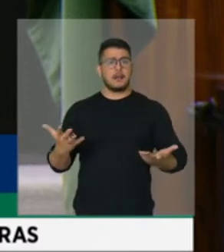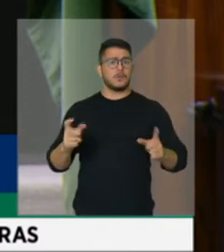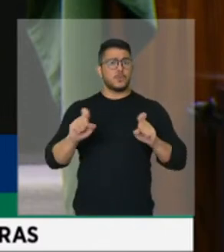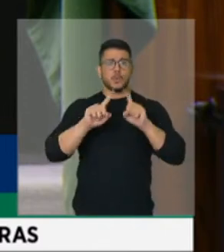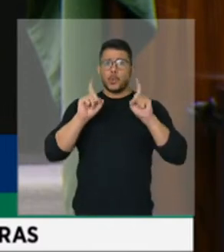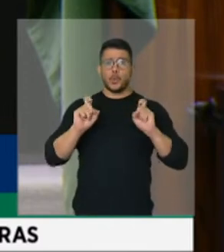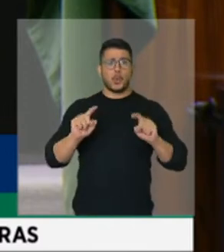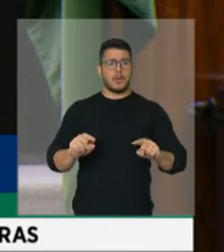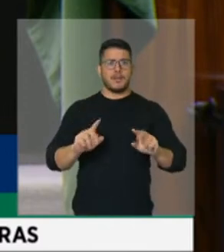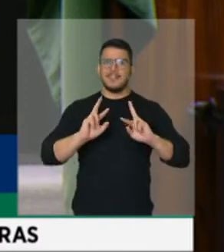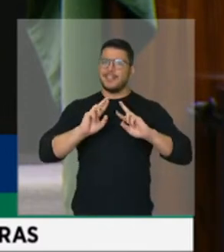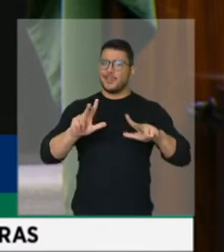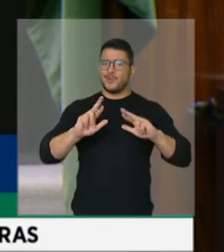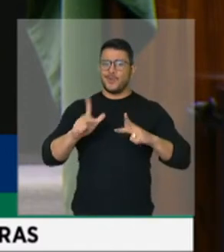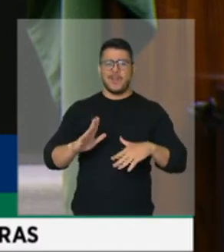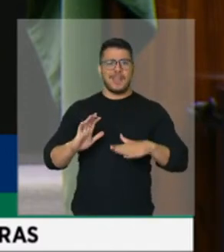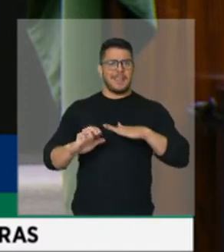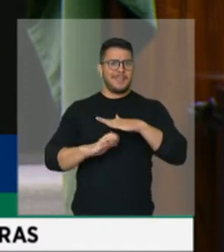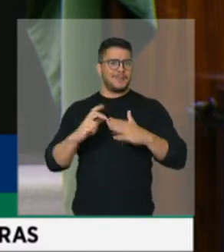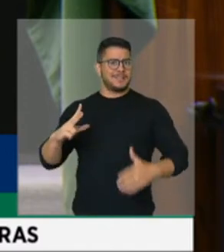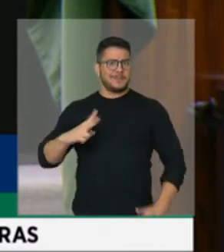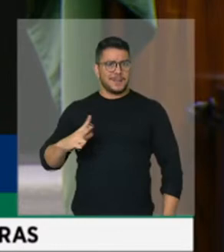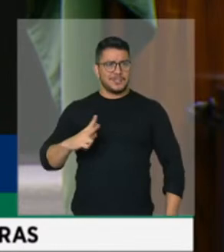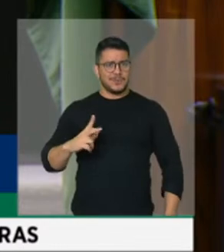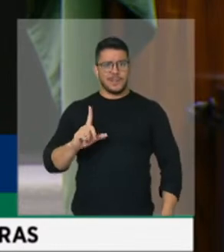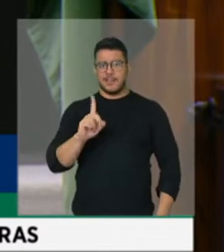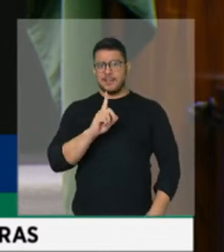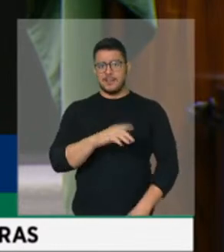BAIXO, ISSO É ... EVIDENTE, QUEM VAI LEVAR A ENERGIA NAS COMUNIDADES EUZ LÁVEIS DO MEU